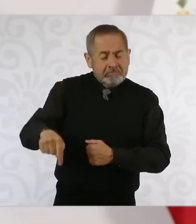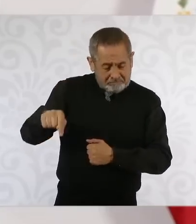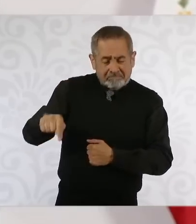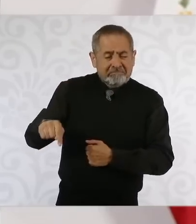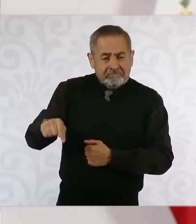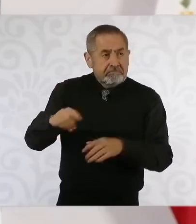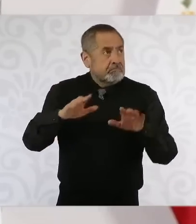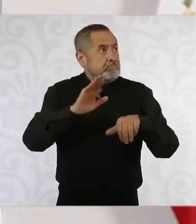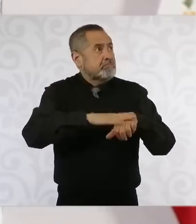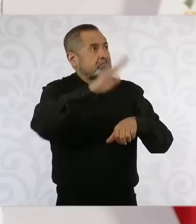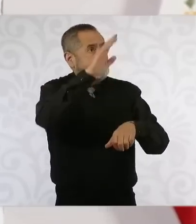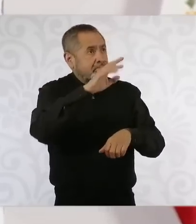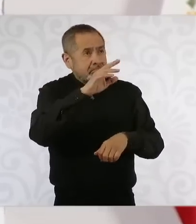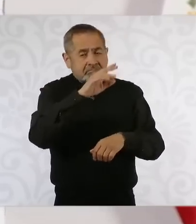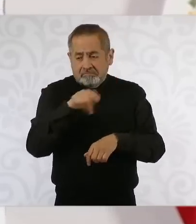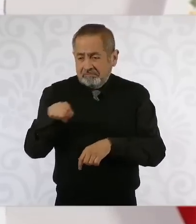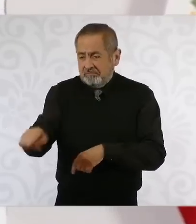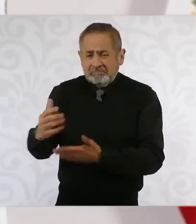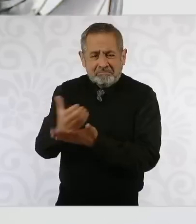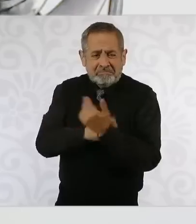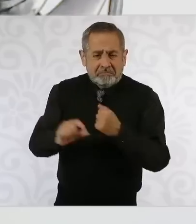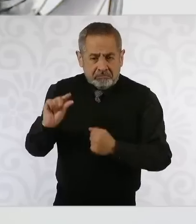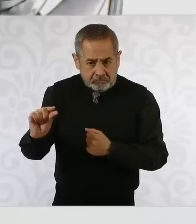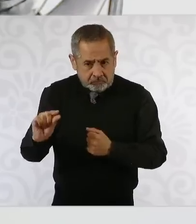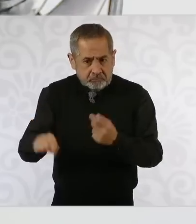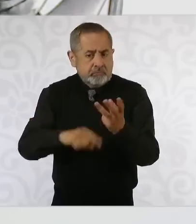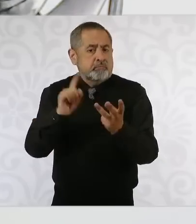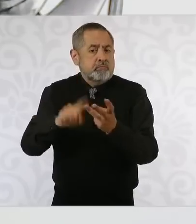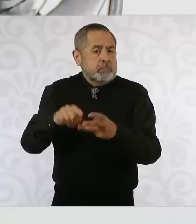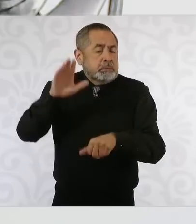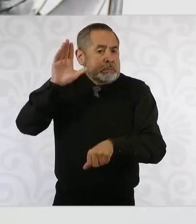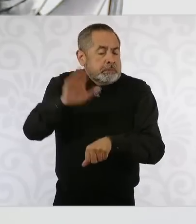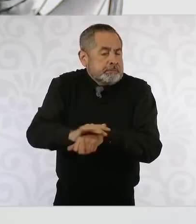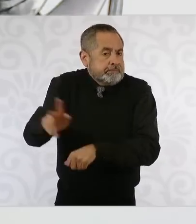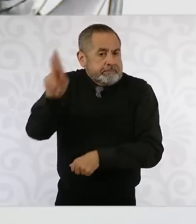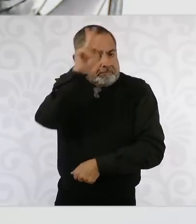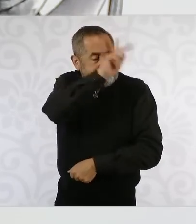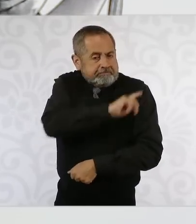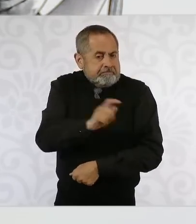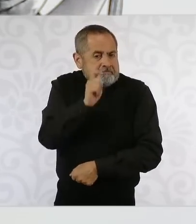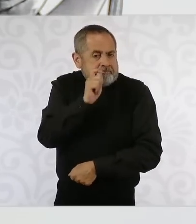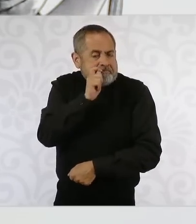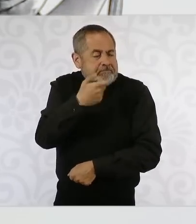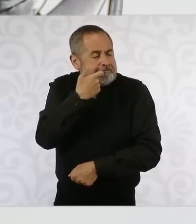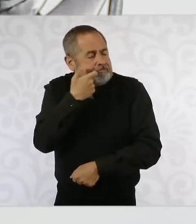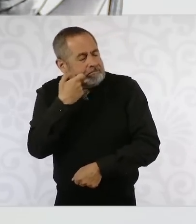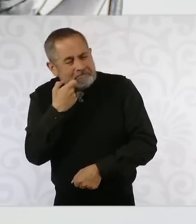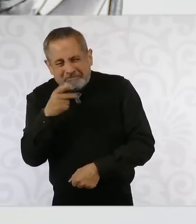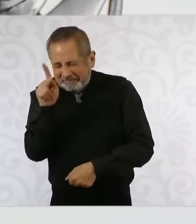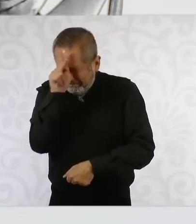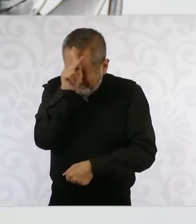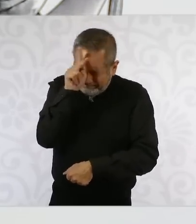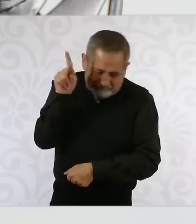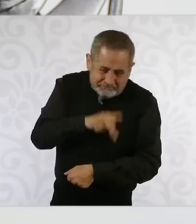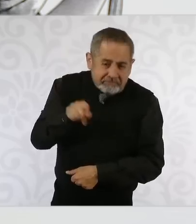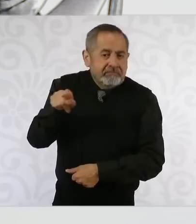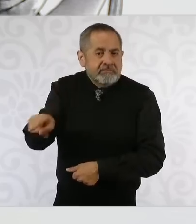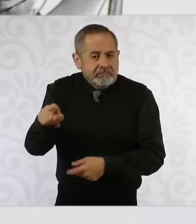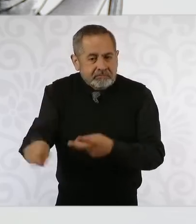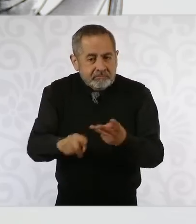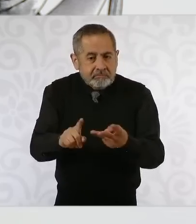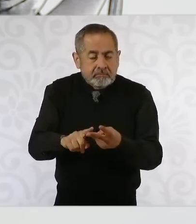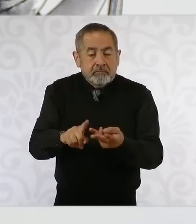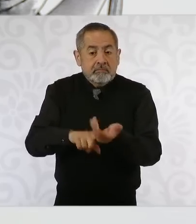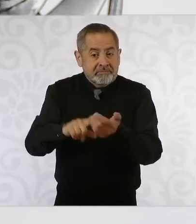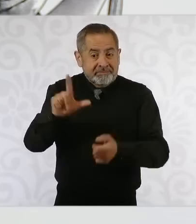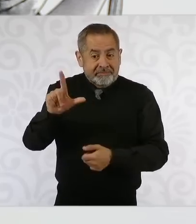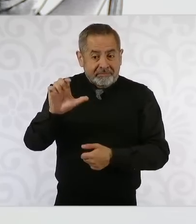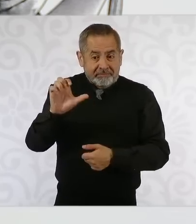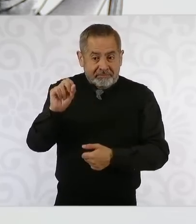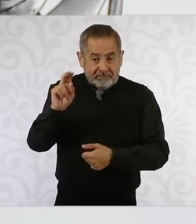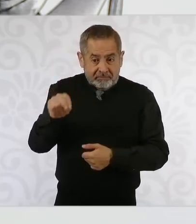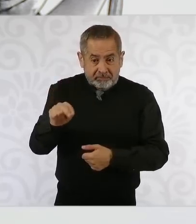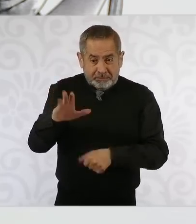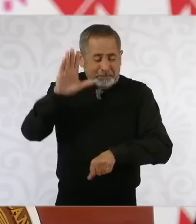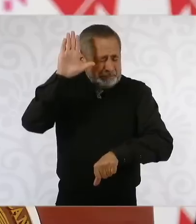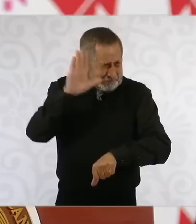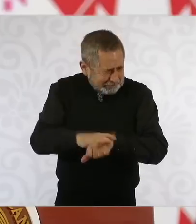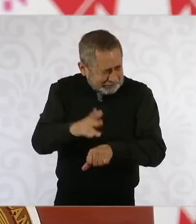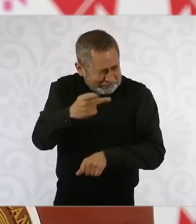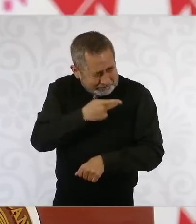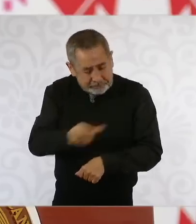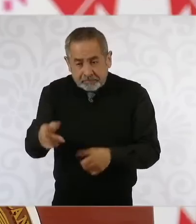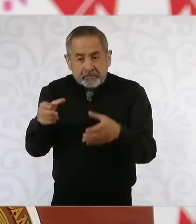de adicciones León es la ciudad que concentrada tiene la mayor pobreza aún cuando León era de las